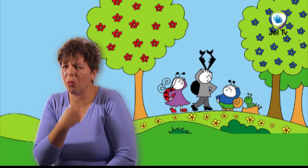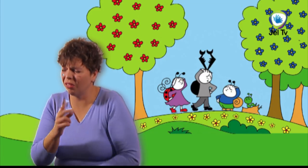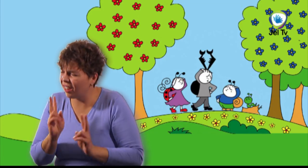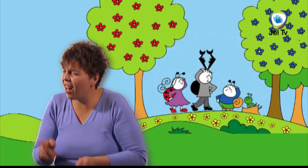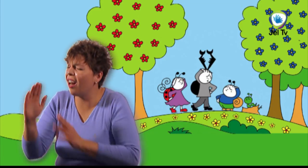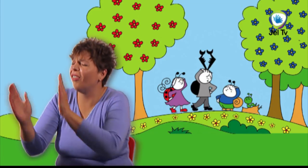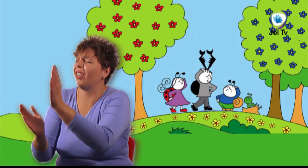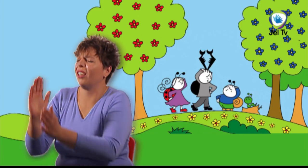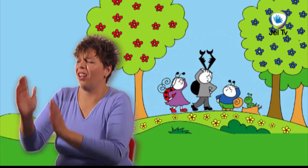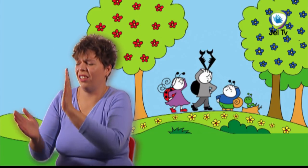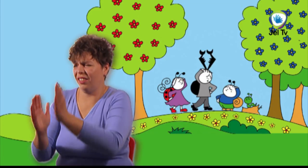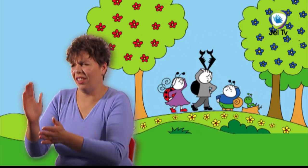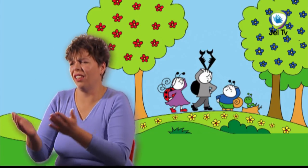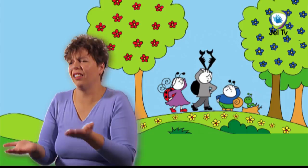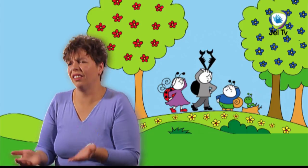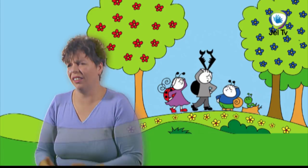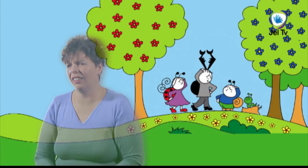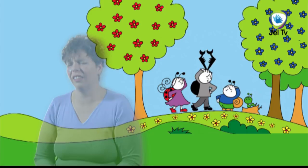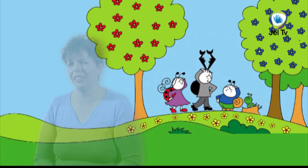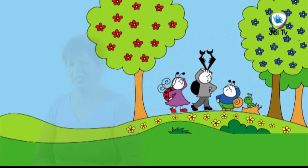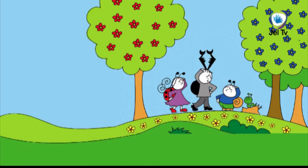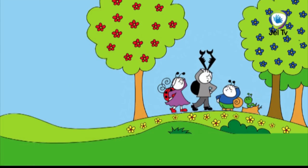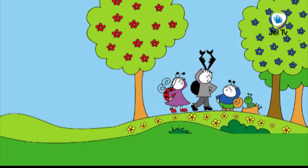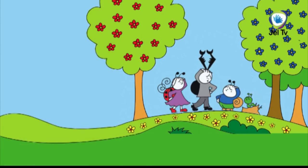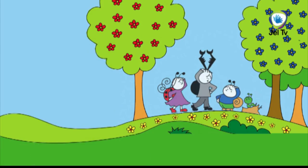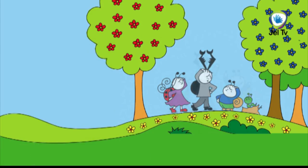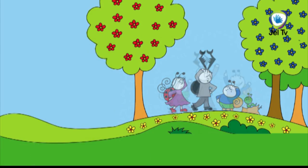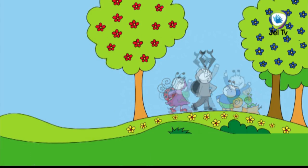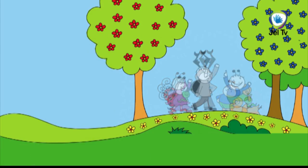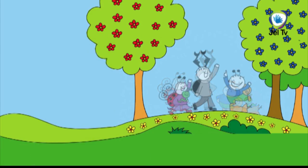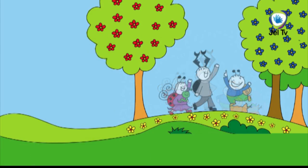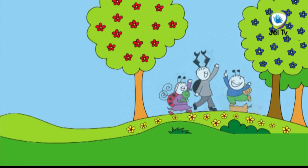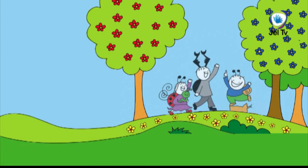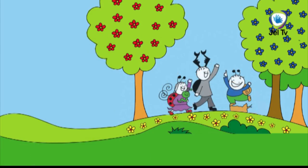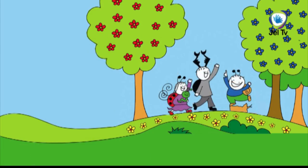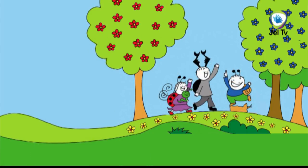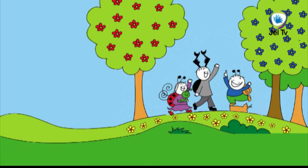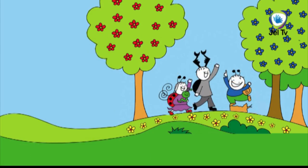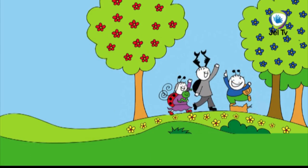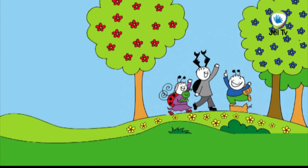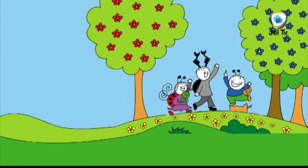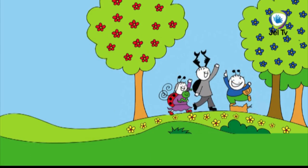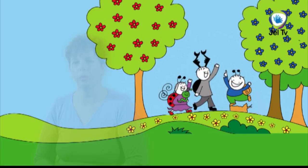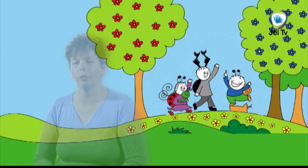Meg kell őt vigasztalnunk! -szögezte le Bogyó.